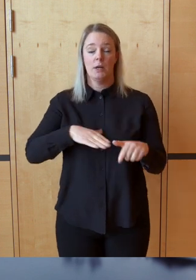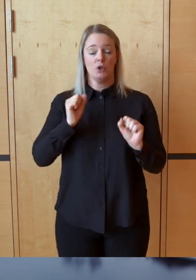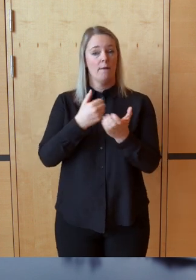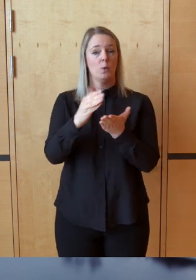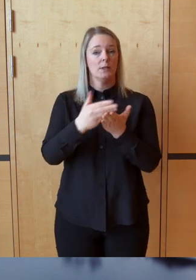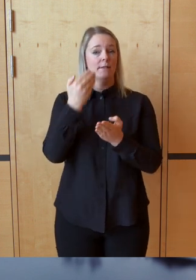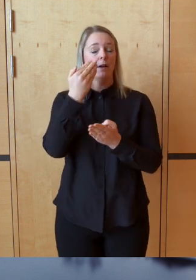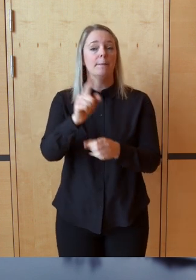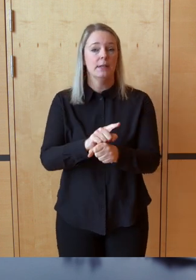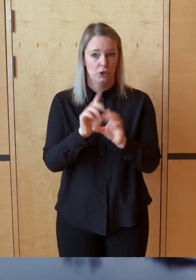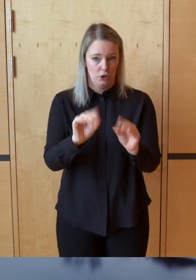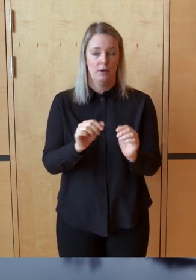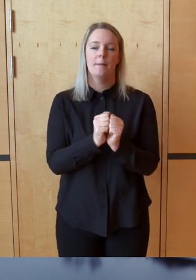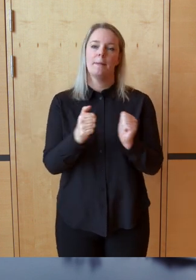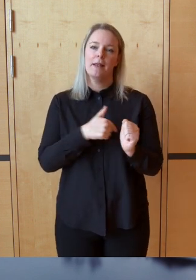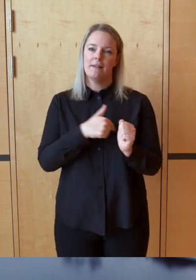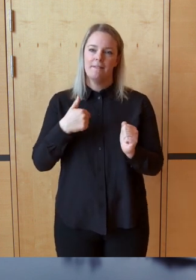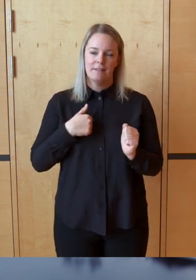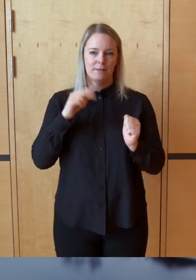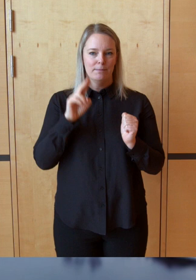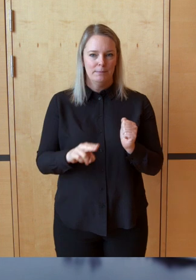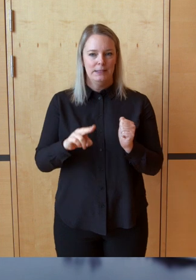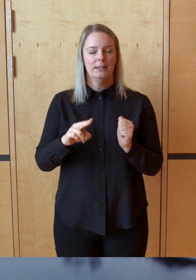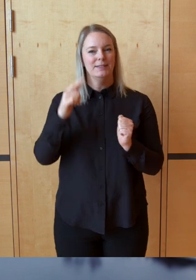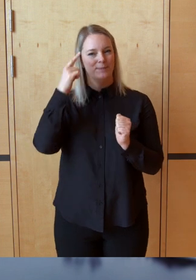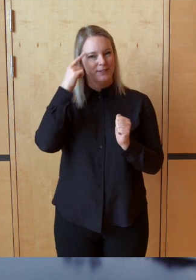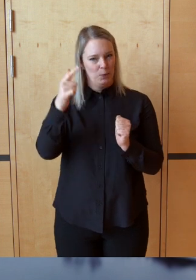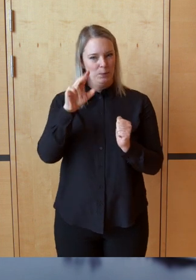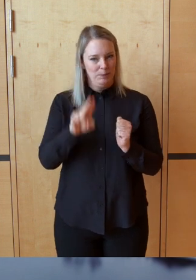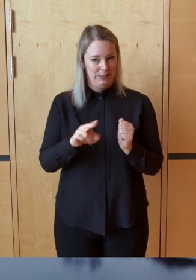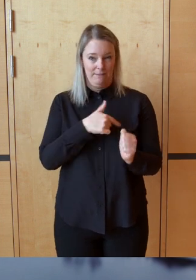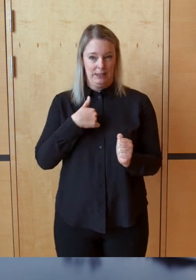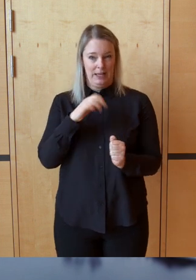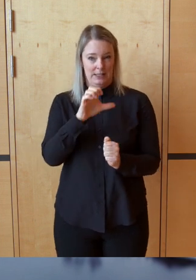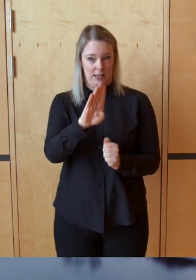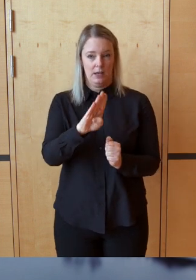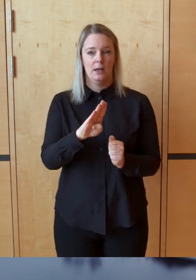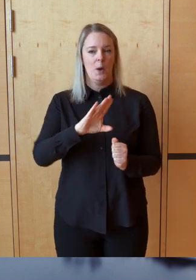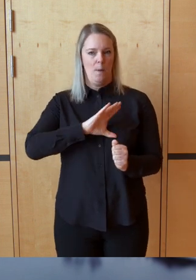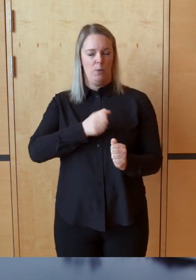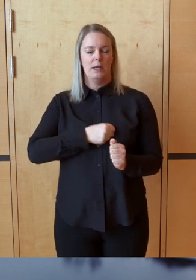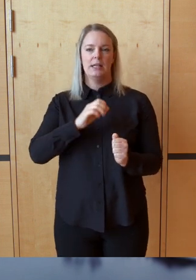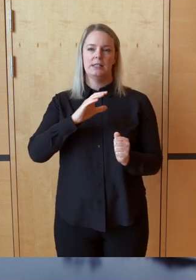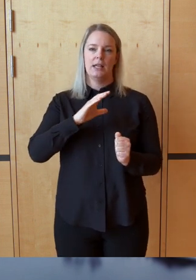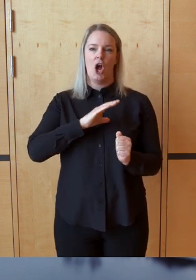Däremot så är vi fullt övertygad om mina Sverigedemokraterna fall att polisen kommer ha en fingertopp Känslan när det gäller